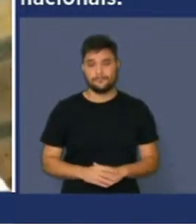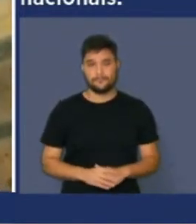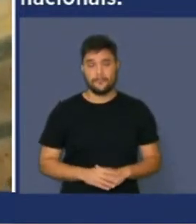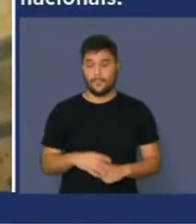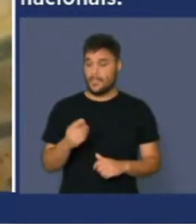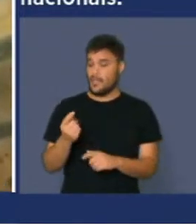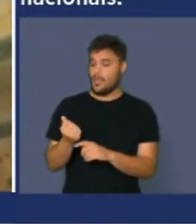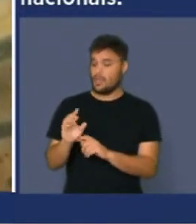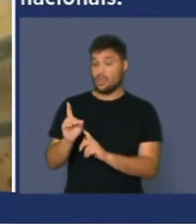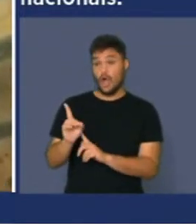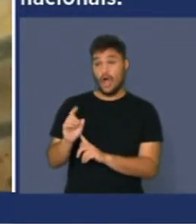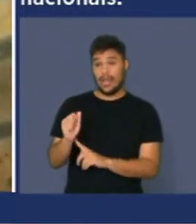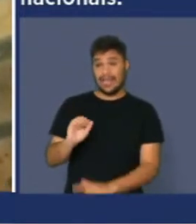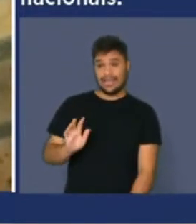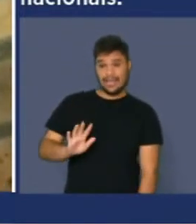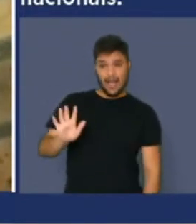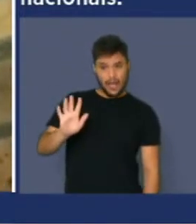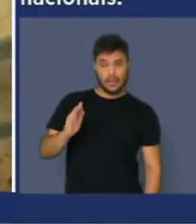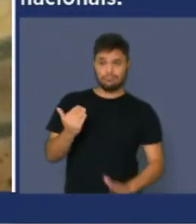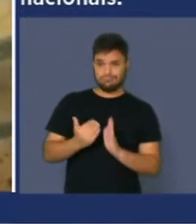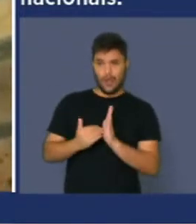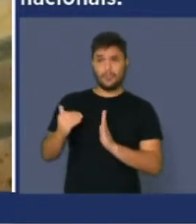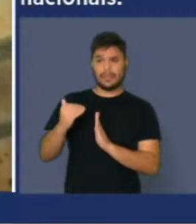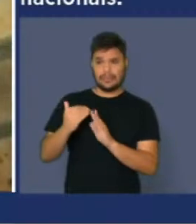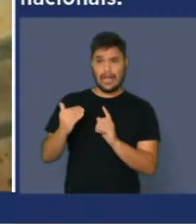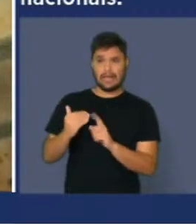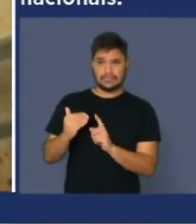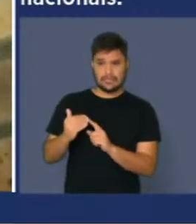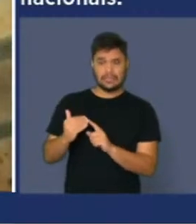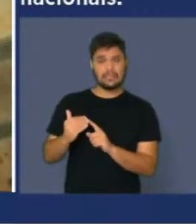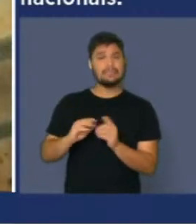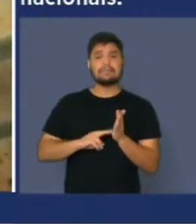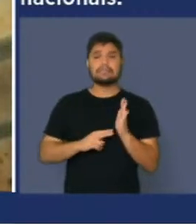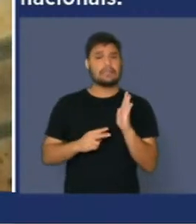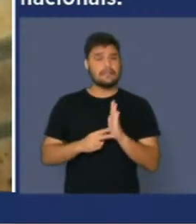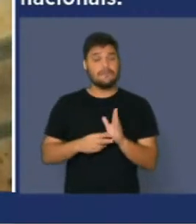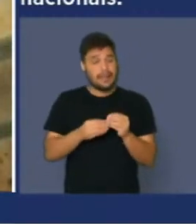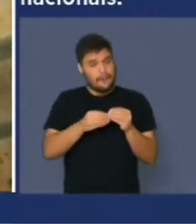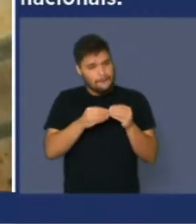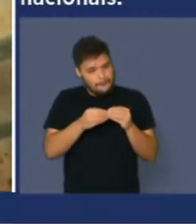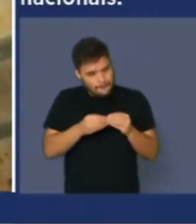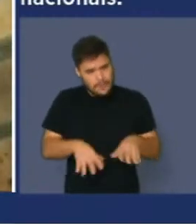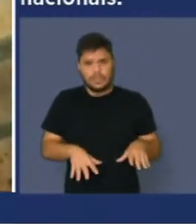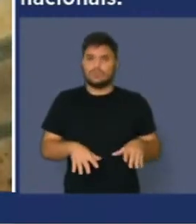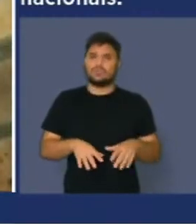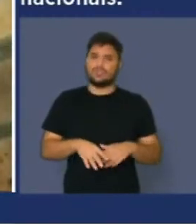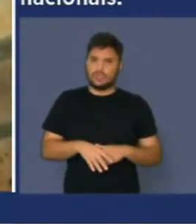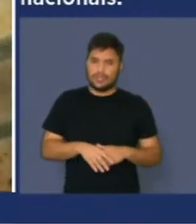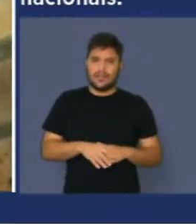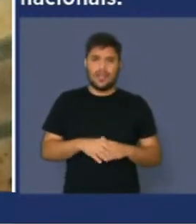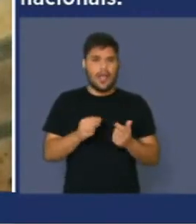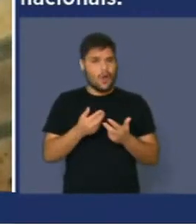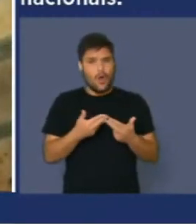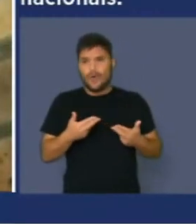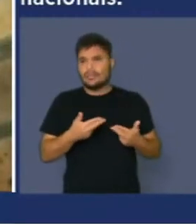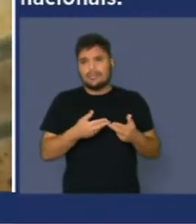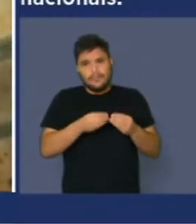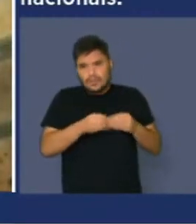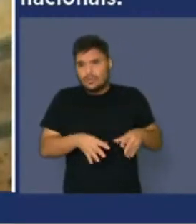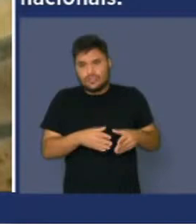DÓLAR ALTO, COMO EU DIZIA, ELE GERA IMPACTOS EXTREMAMENTE NEGATIVOS PARA A ECONOMIA